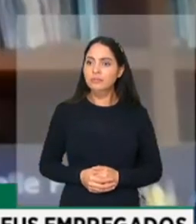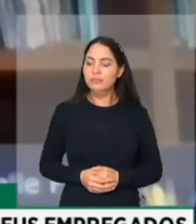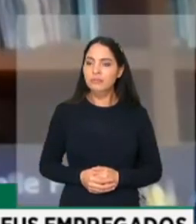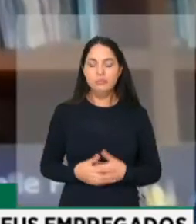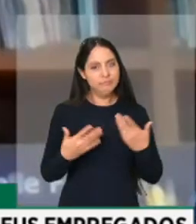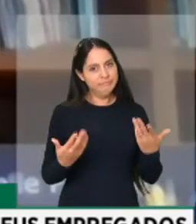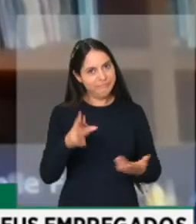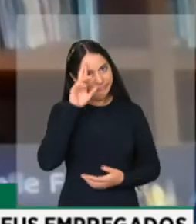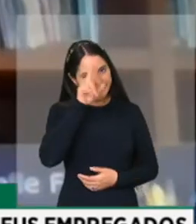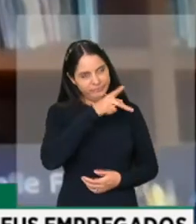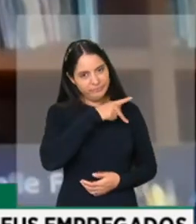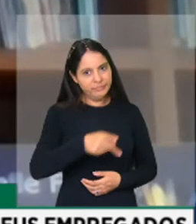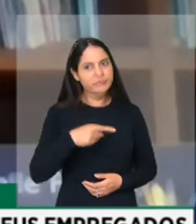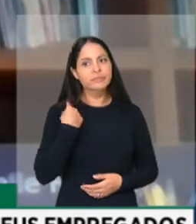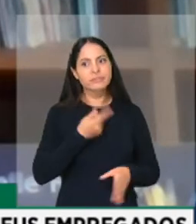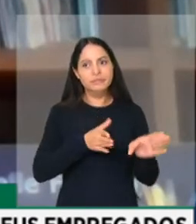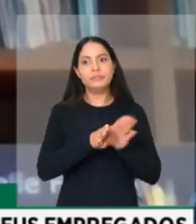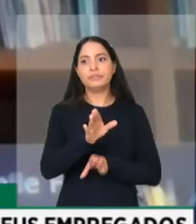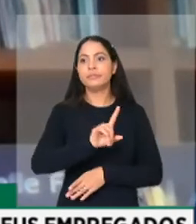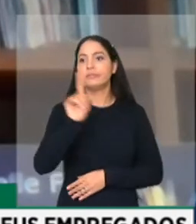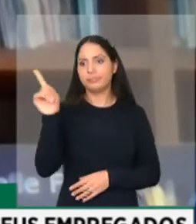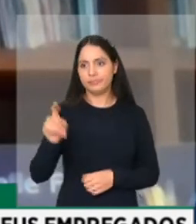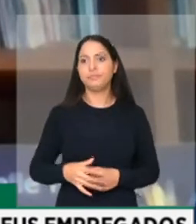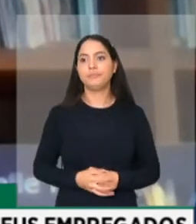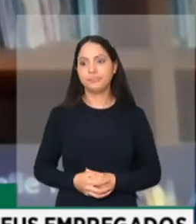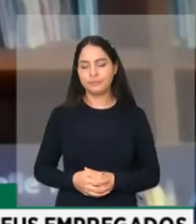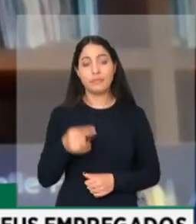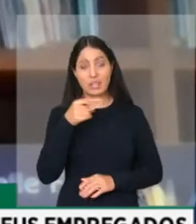PRESIDENTE, O PSOL VAI ORIENTAR NÃO A ESSA PROPOSTA EU QUERIA DIALOGAR COM OS